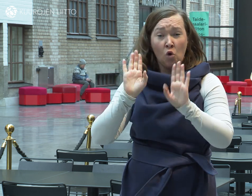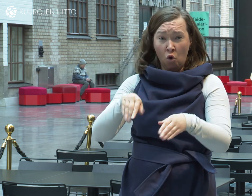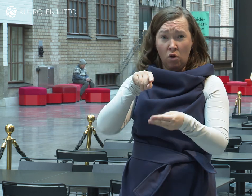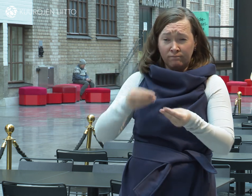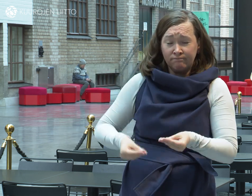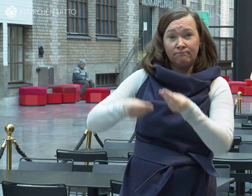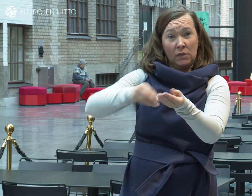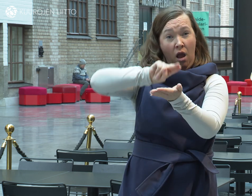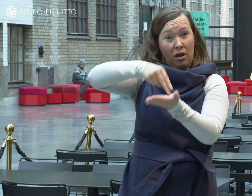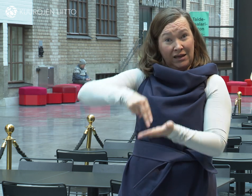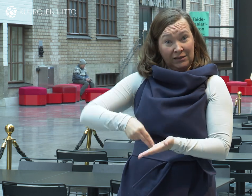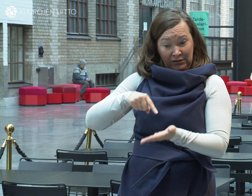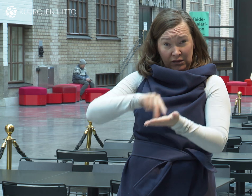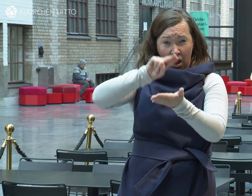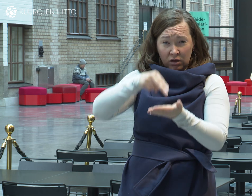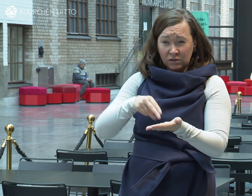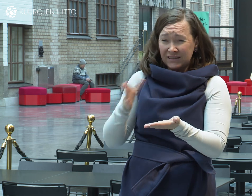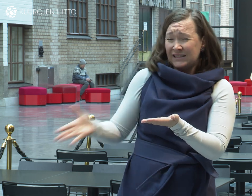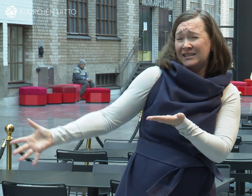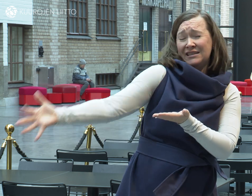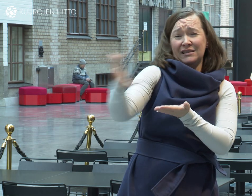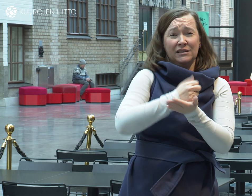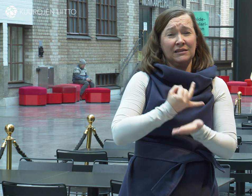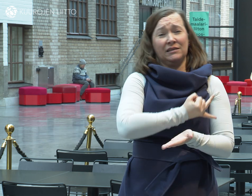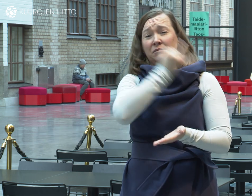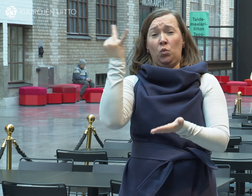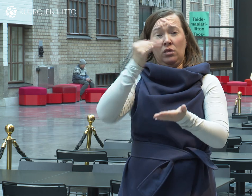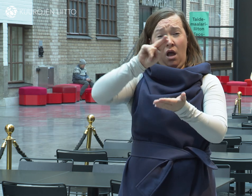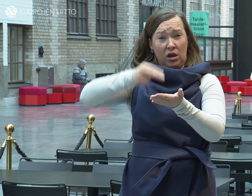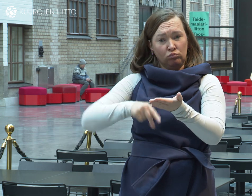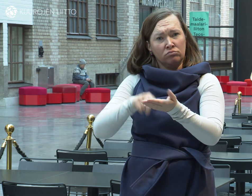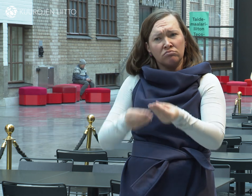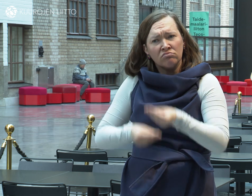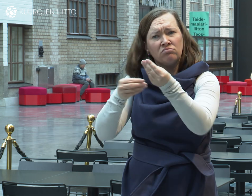jossa luovutettiin adressi, jonka oli allekirjoittanut yli 7000 ihmistä.